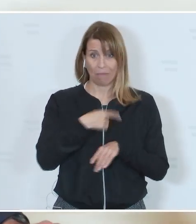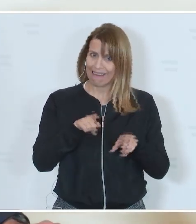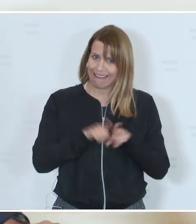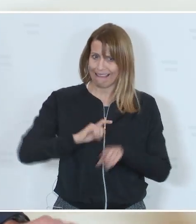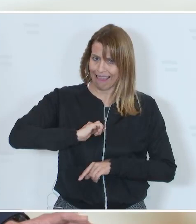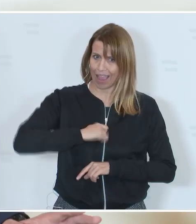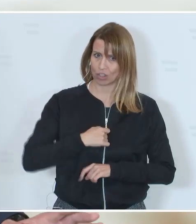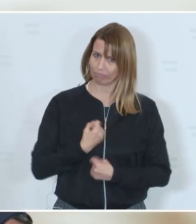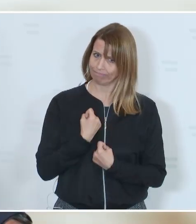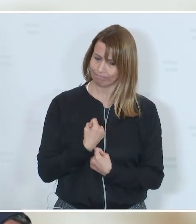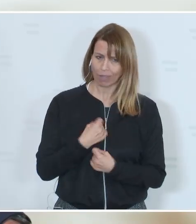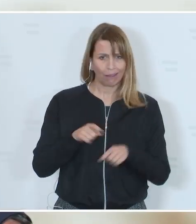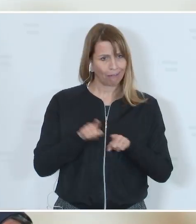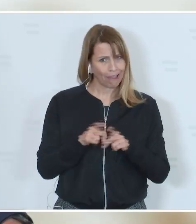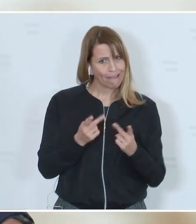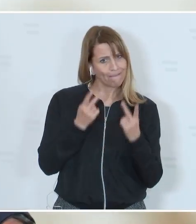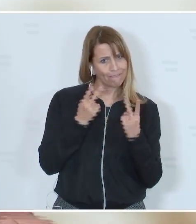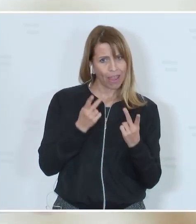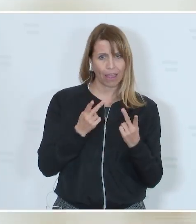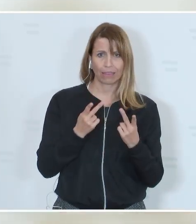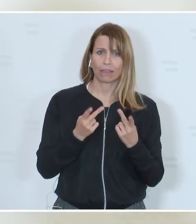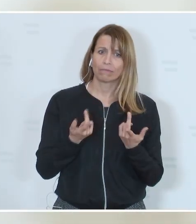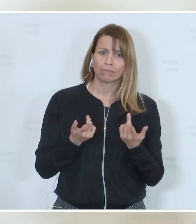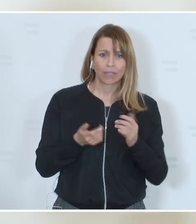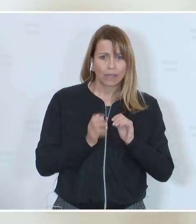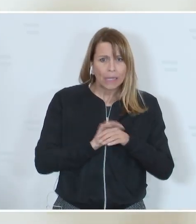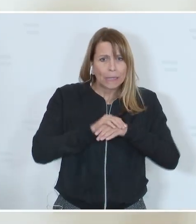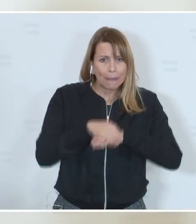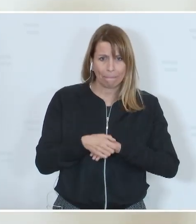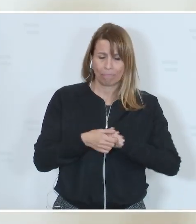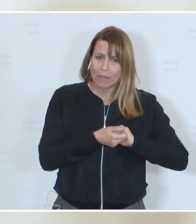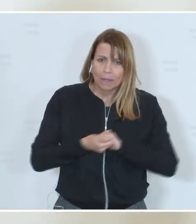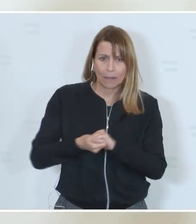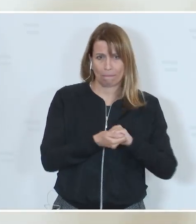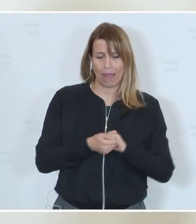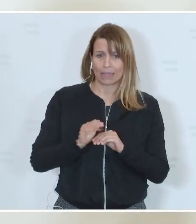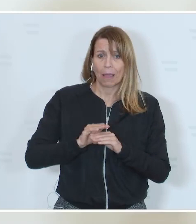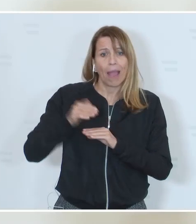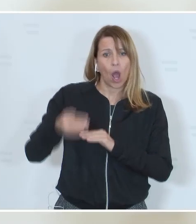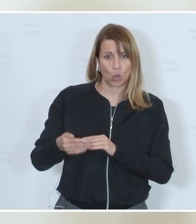gemeinsame Werte betreffend die gemeinsame Außenpolitik und Sicherheitspolitik,